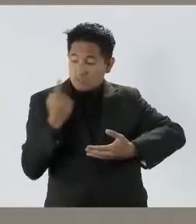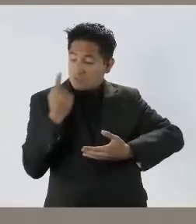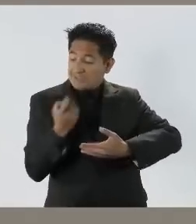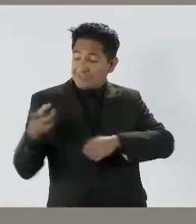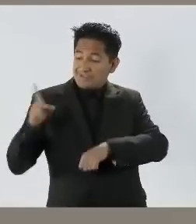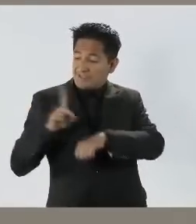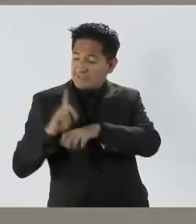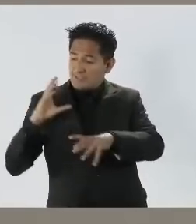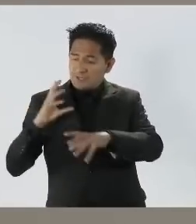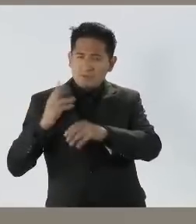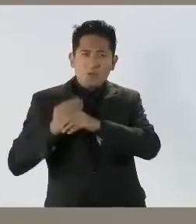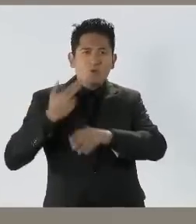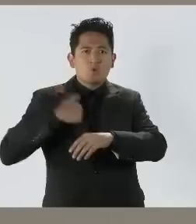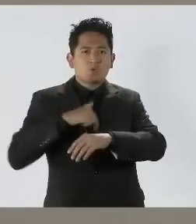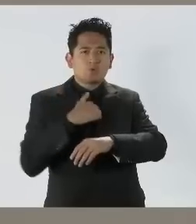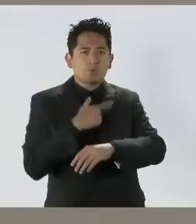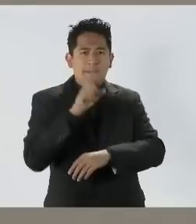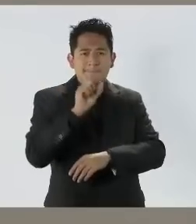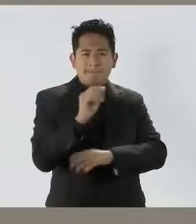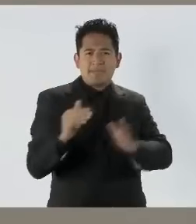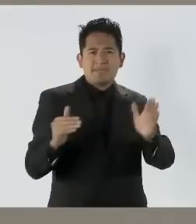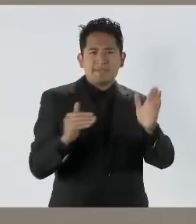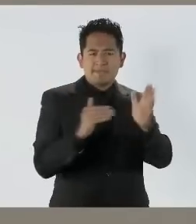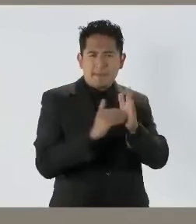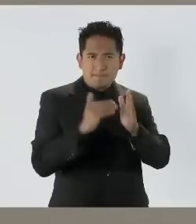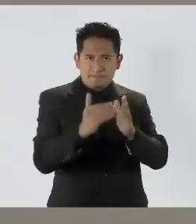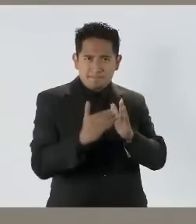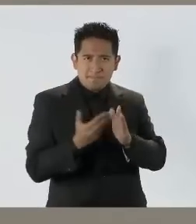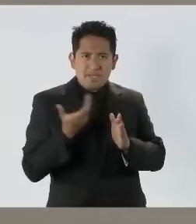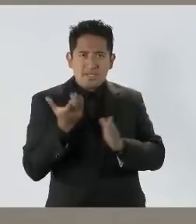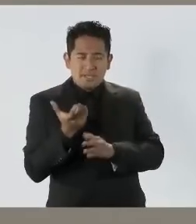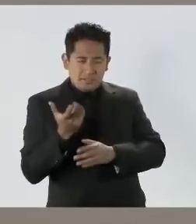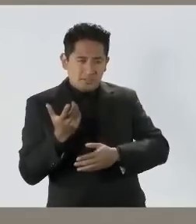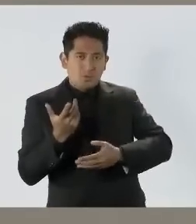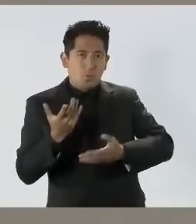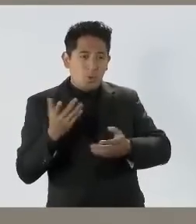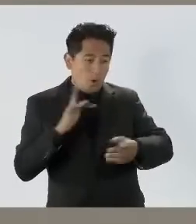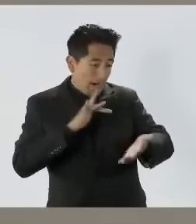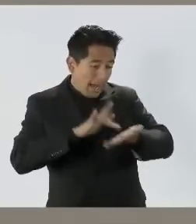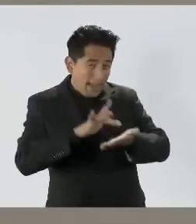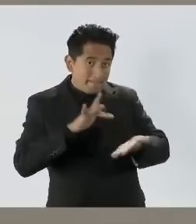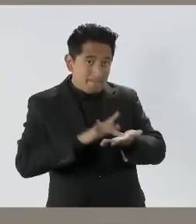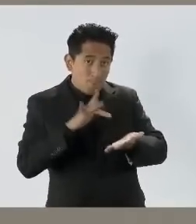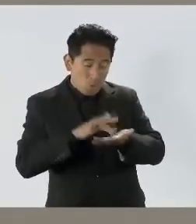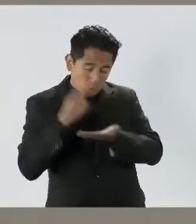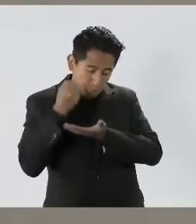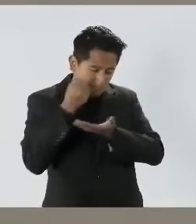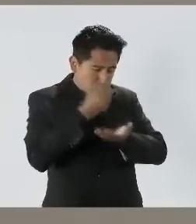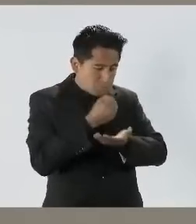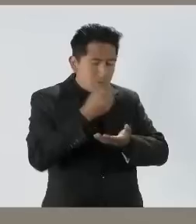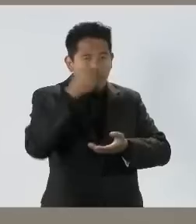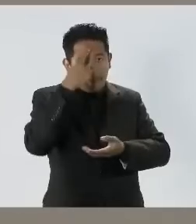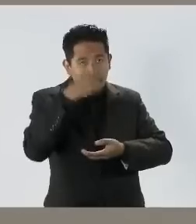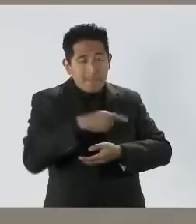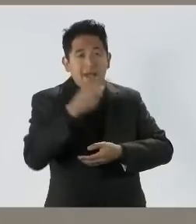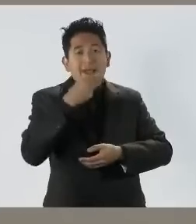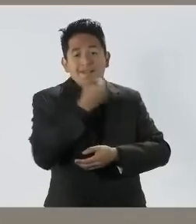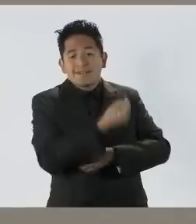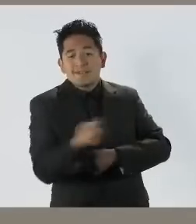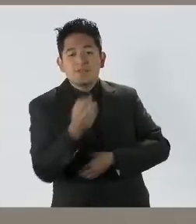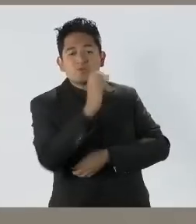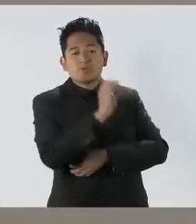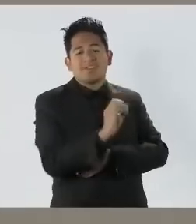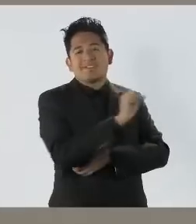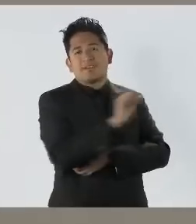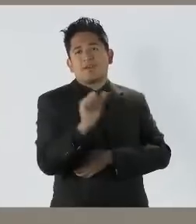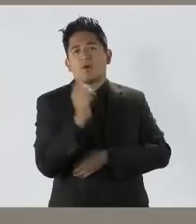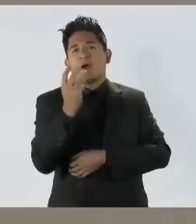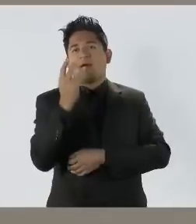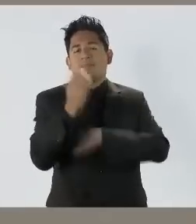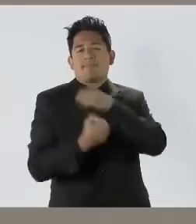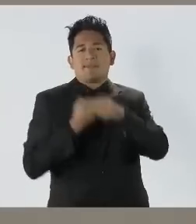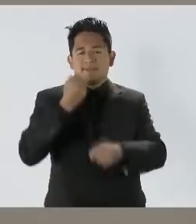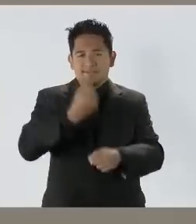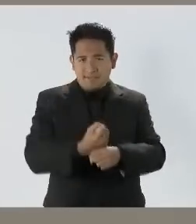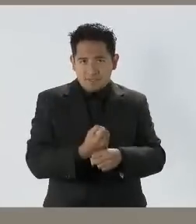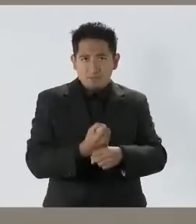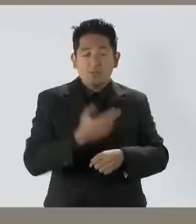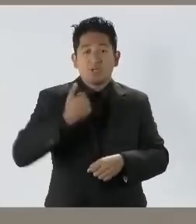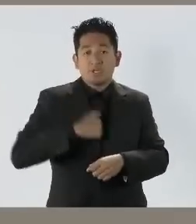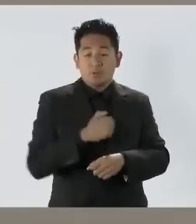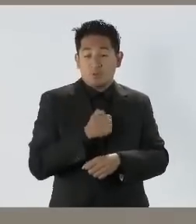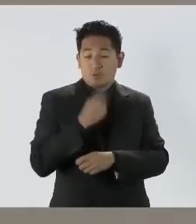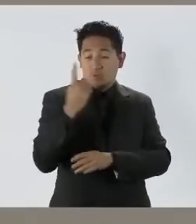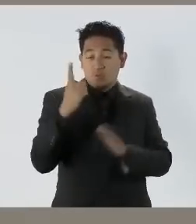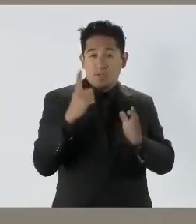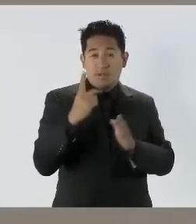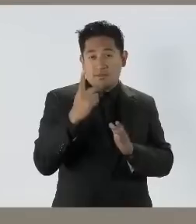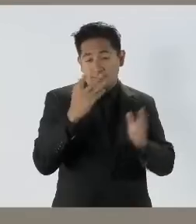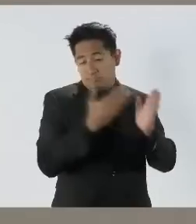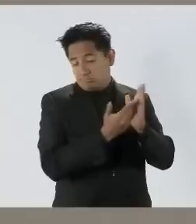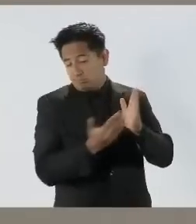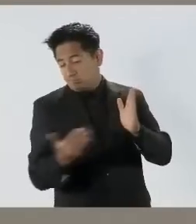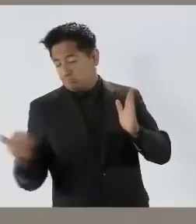a 20,000 apoyos económicos a niñas y niños de c a 3 años vamos a apoyar en este año 85,000 menores